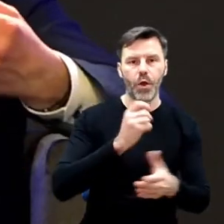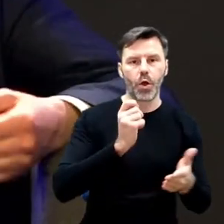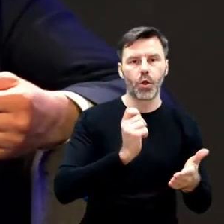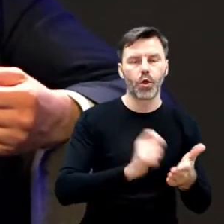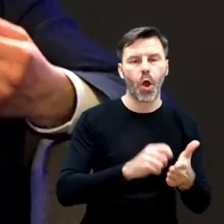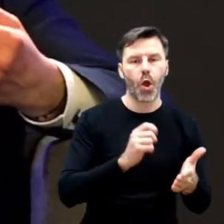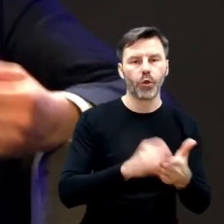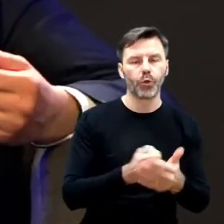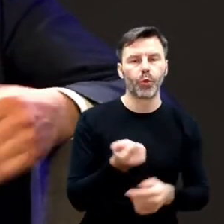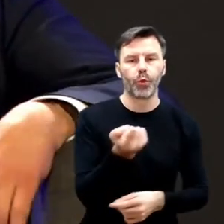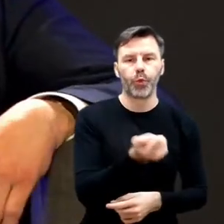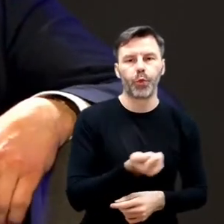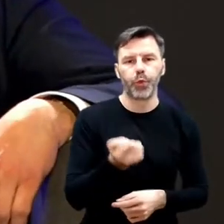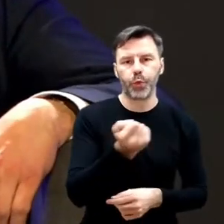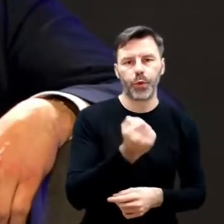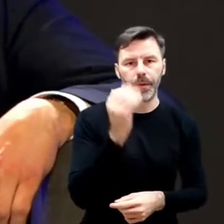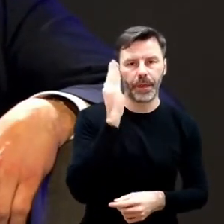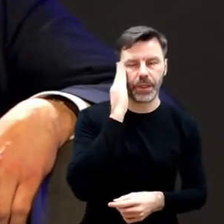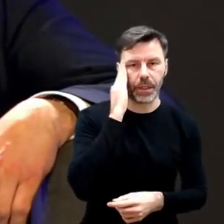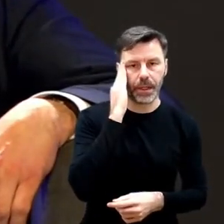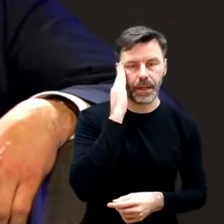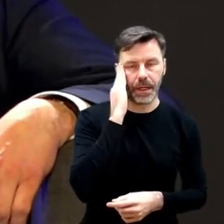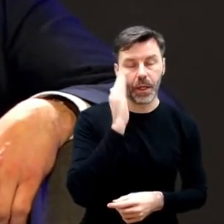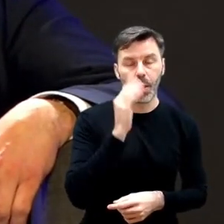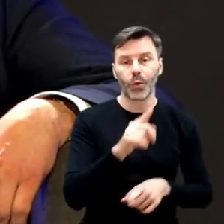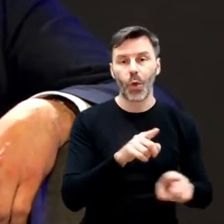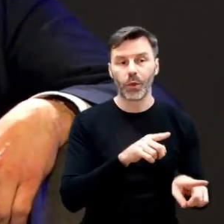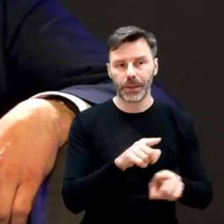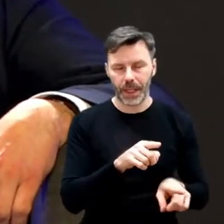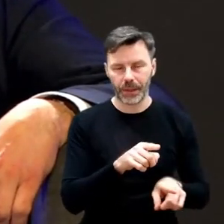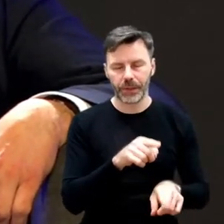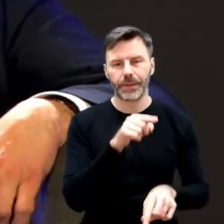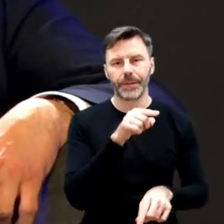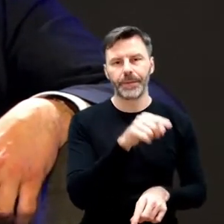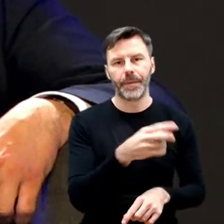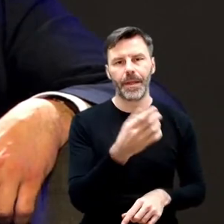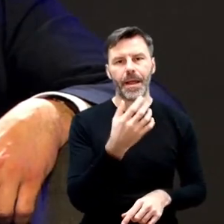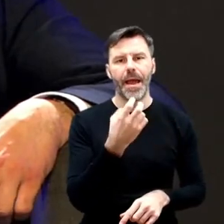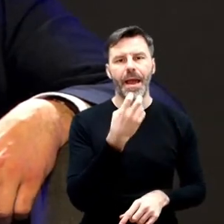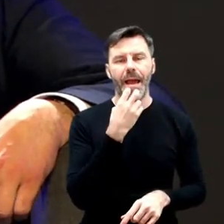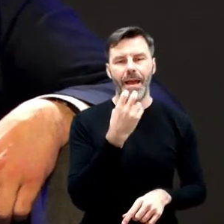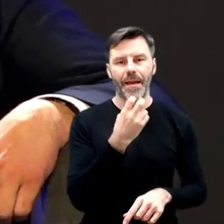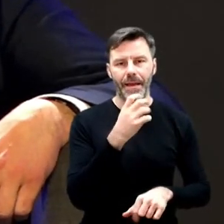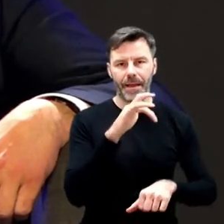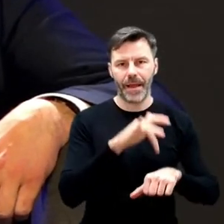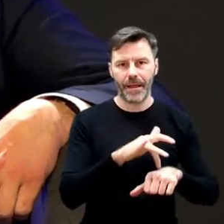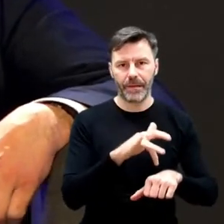To znaczy mieszkania, które będą efektywne energetycznie będą miały niższe koszty utrzymania.